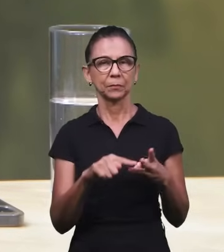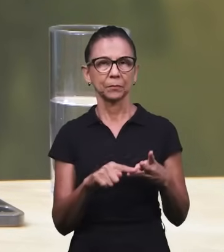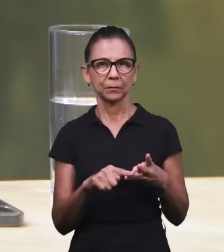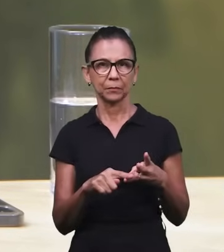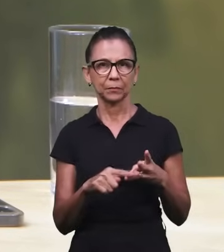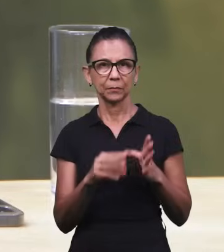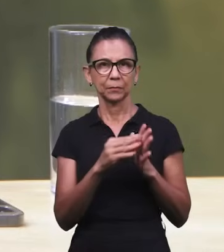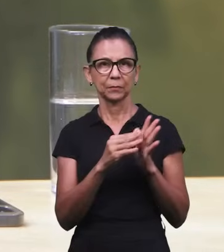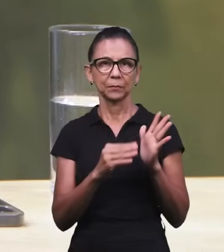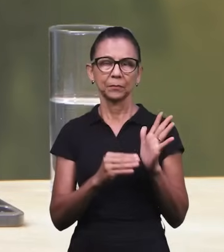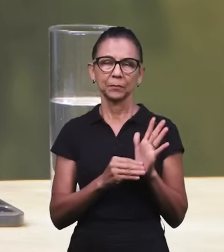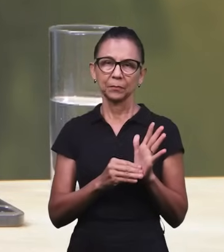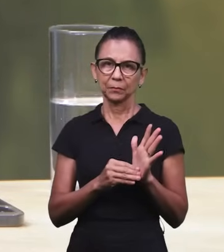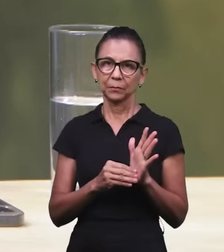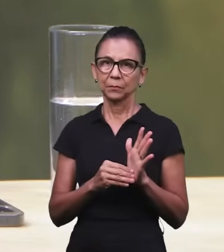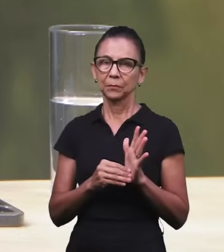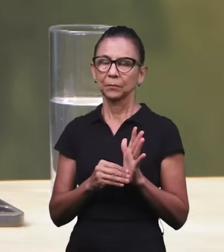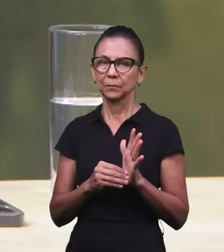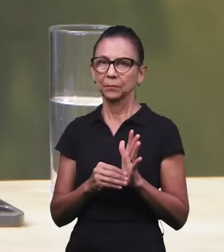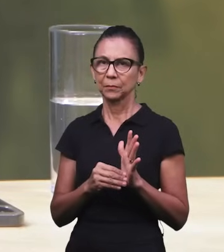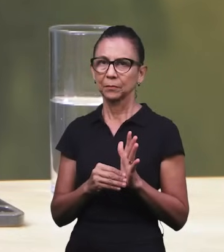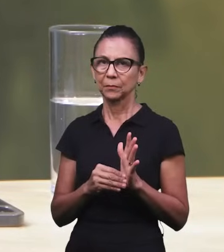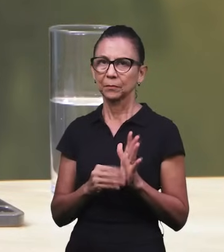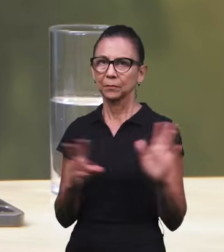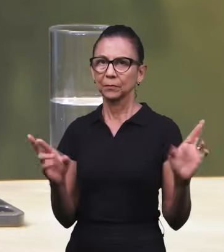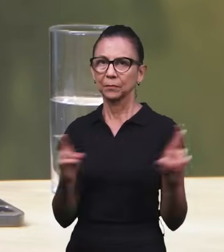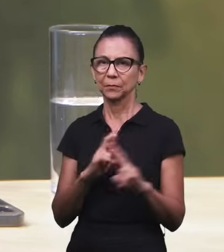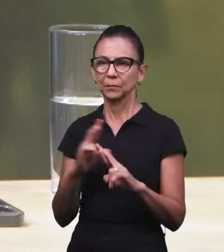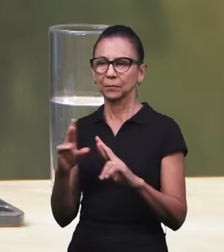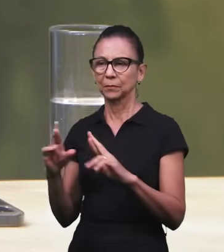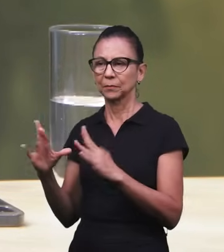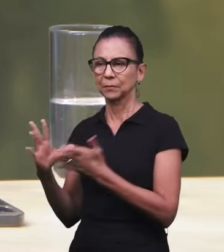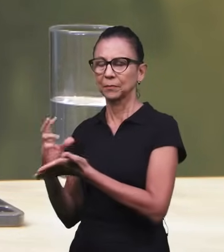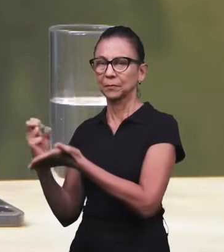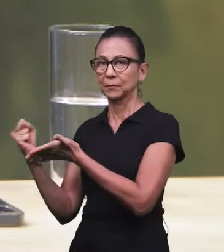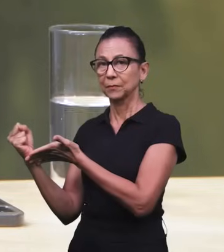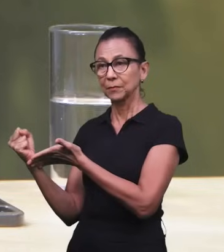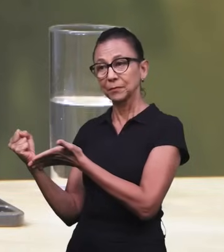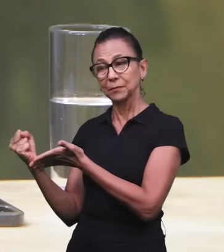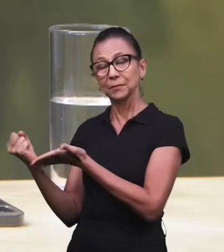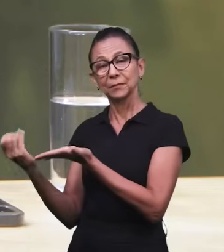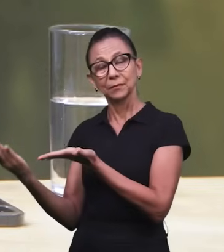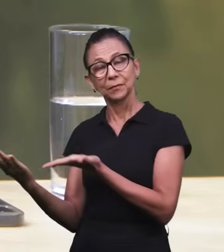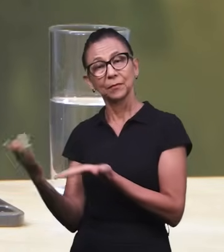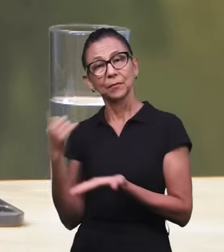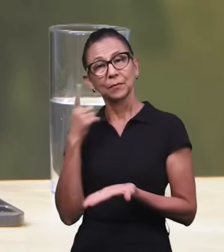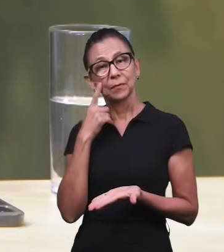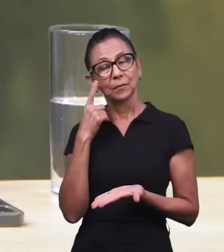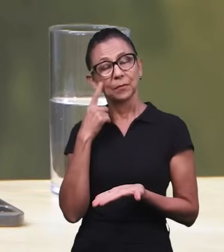sobre o arrebatamento eh levando em consideração o contexto em que a família se encontra nos dias